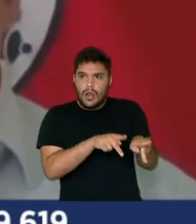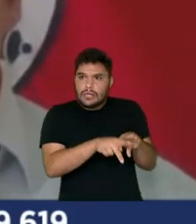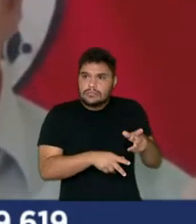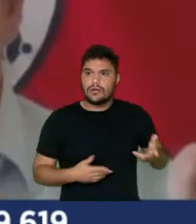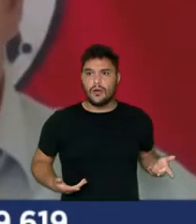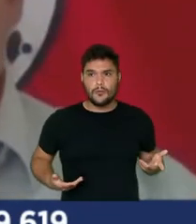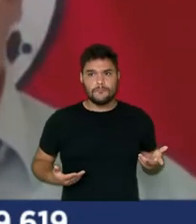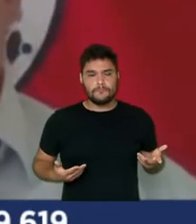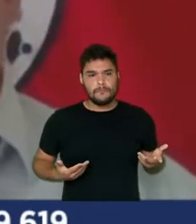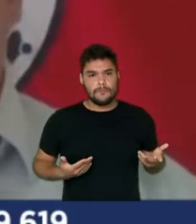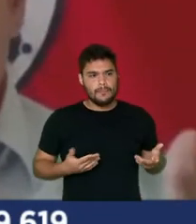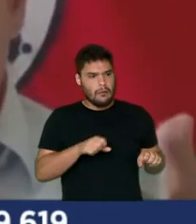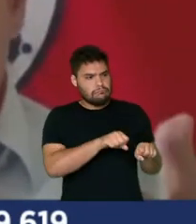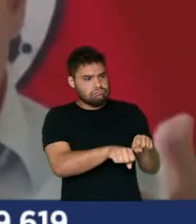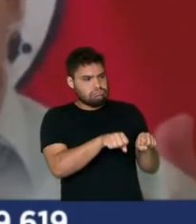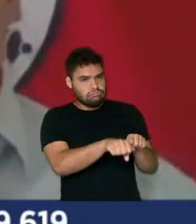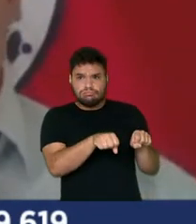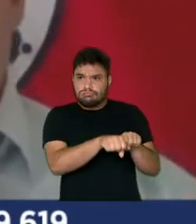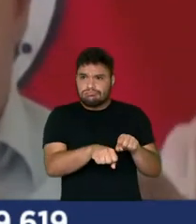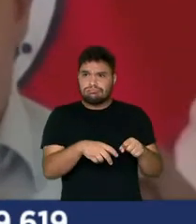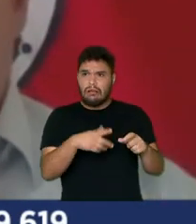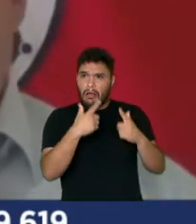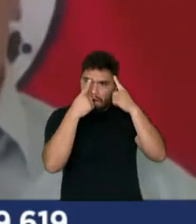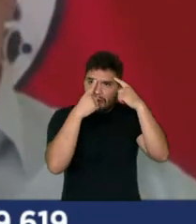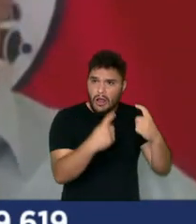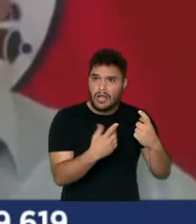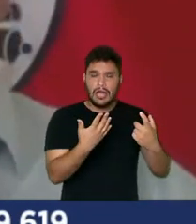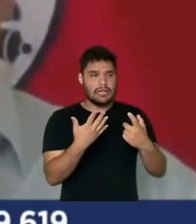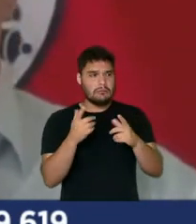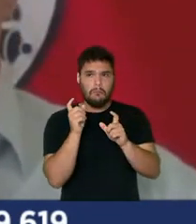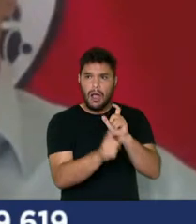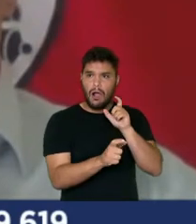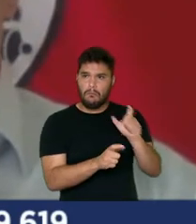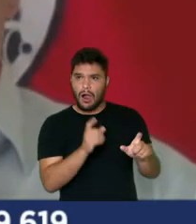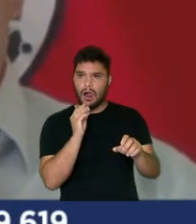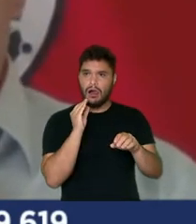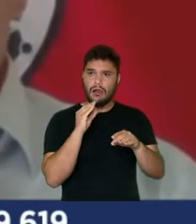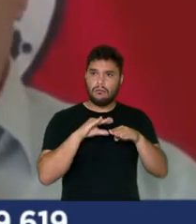MESMO PROTESTO PROCEDIMENTO, MATANDO IRMÃOS, MATANDO A POPULAÇÃO, DIZIMANDO, AGREDINDO, OFENDENDO. ISSO É